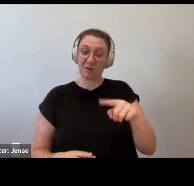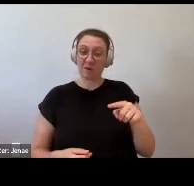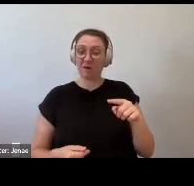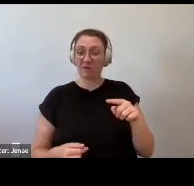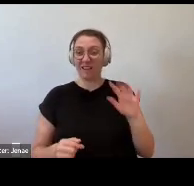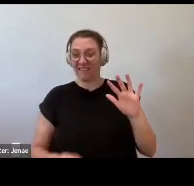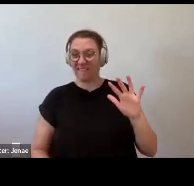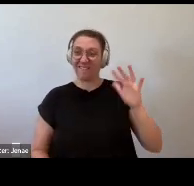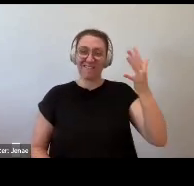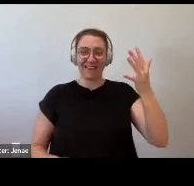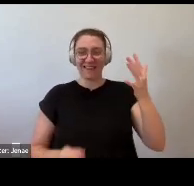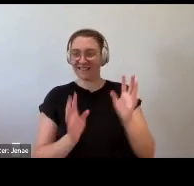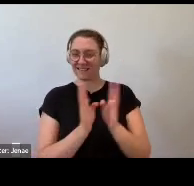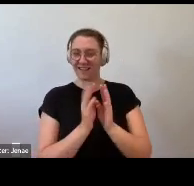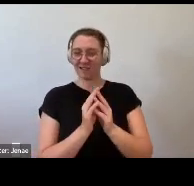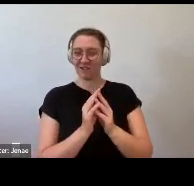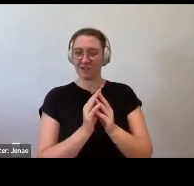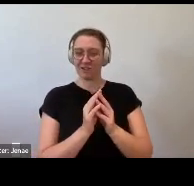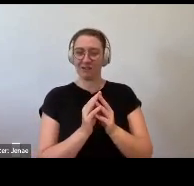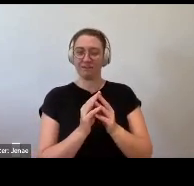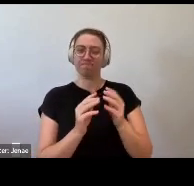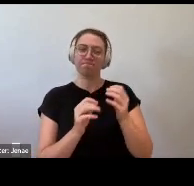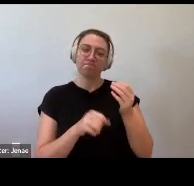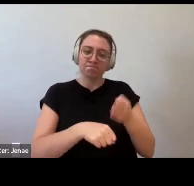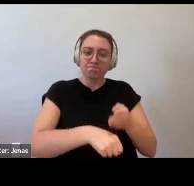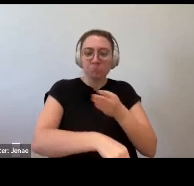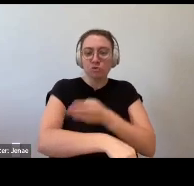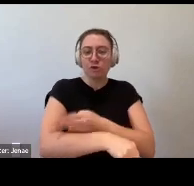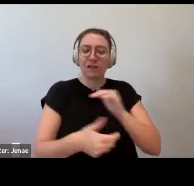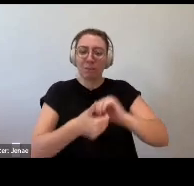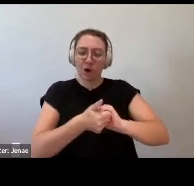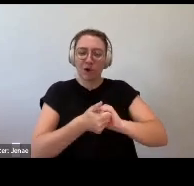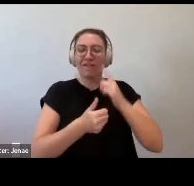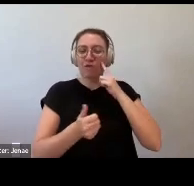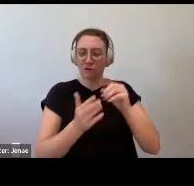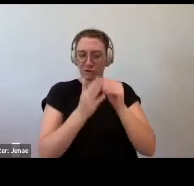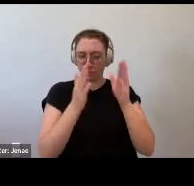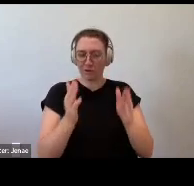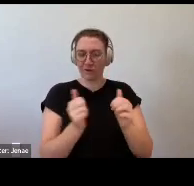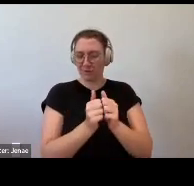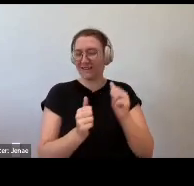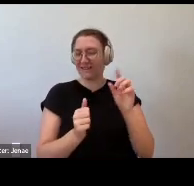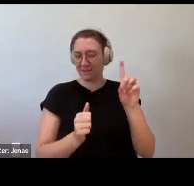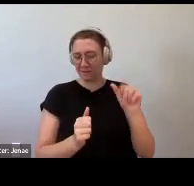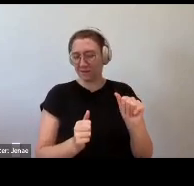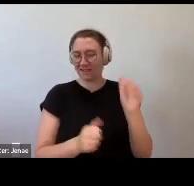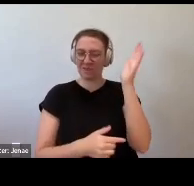quinta sesión de la serie de seminarios web sobre el fortalecimiento de las alianzas para estudiantes con discapacidades.